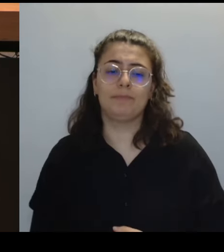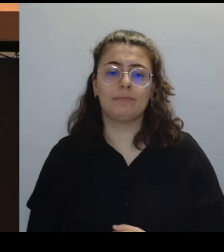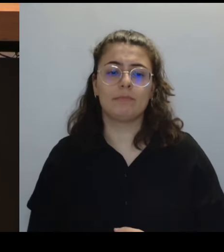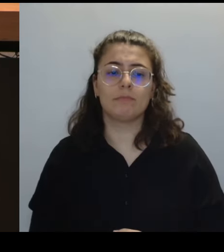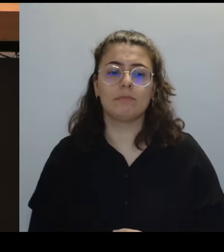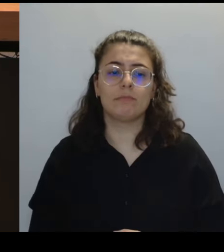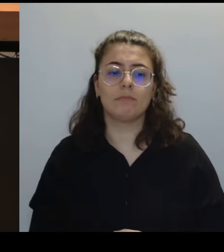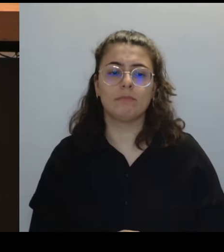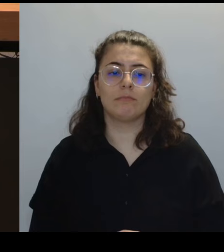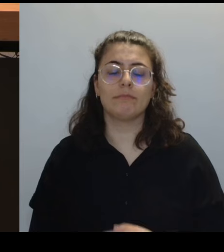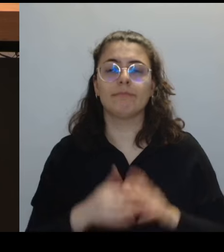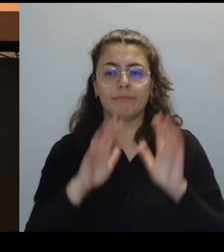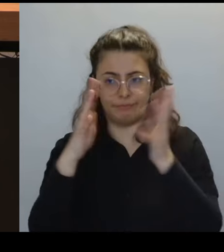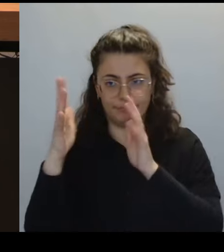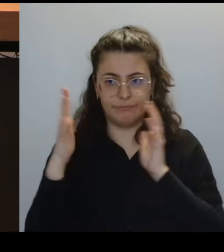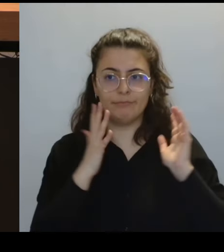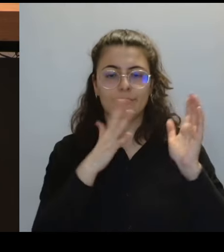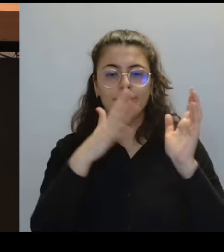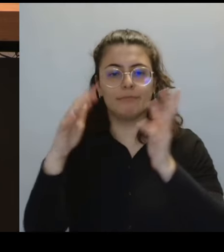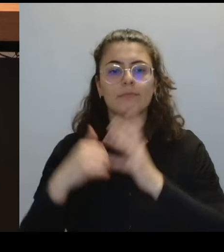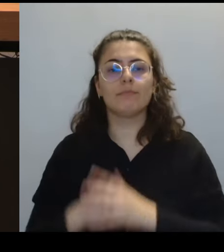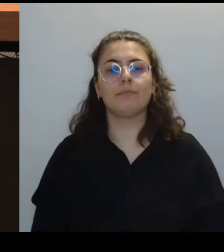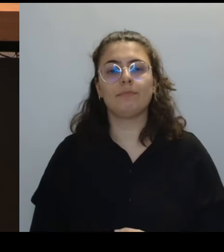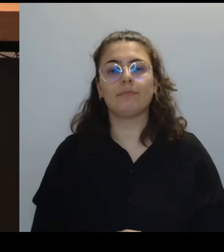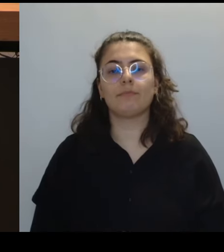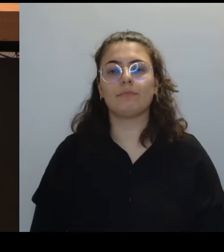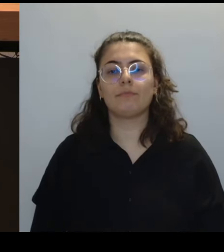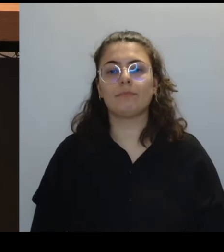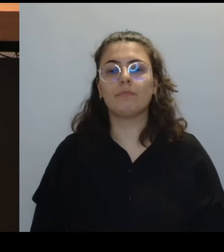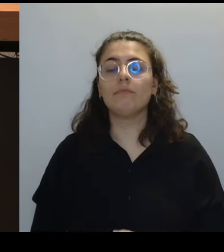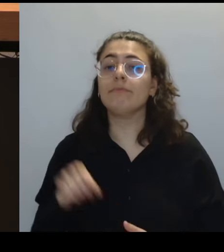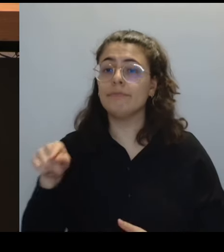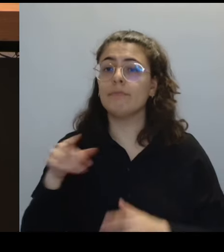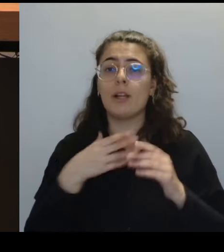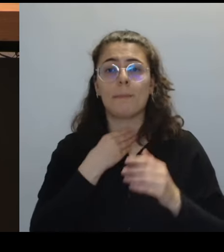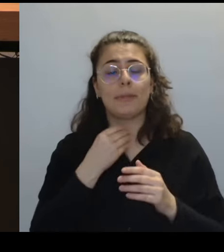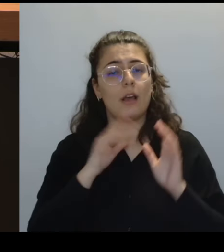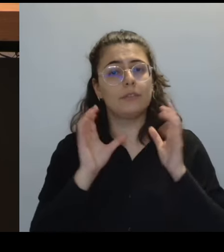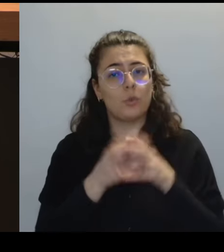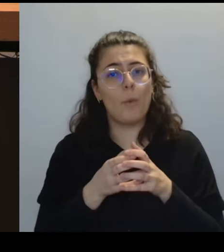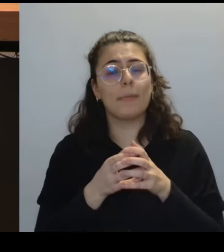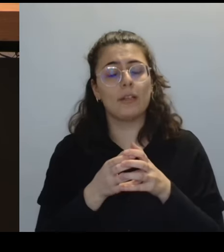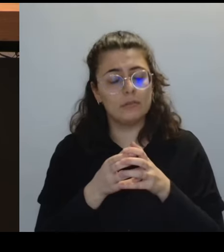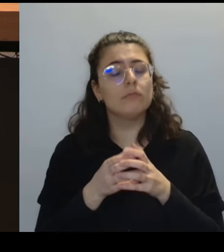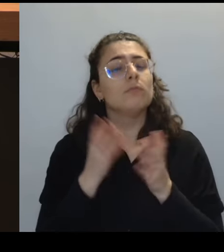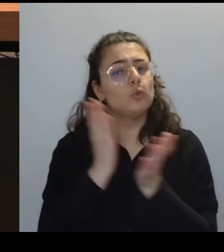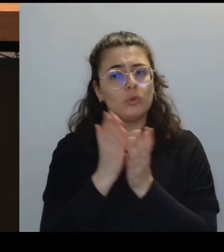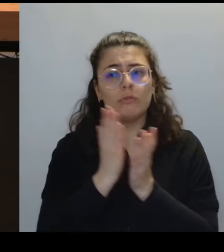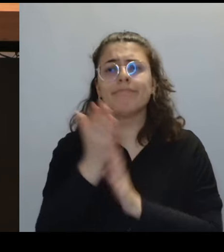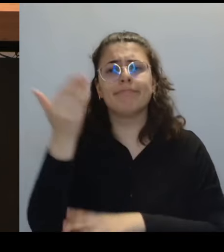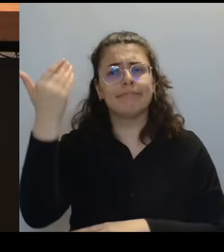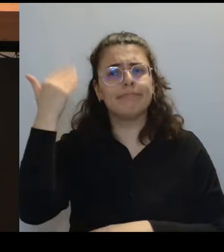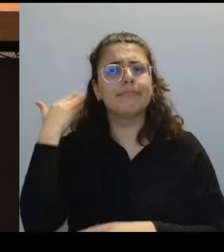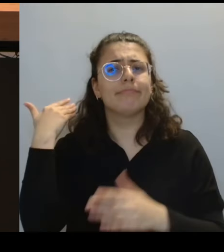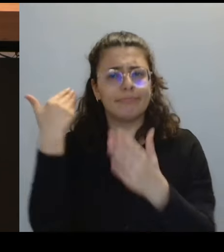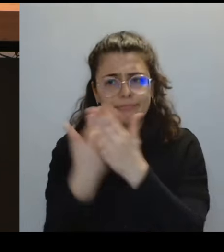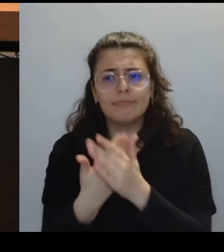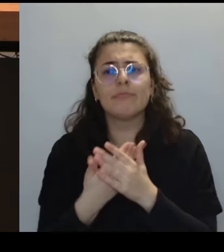Der Schutz dieser Bedarfsgruppen war und ist uns ein besonderes Anliegen.